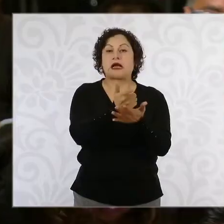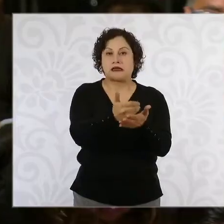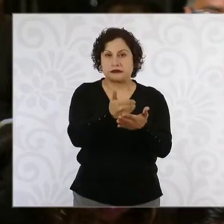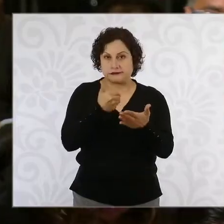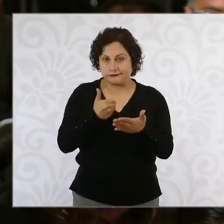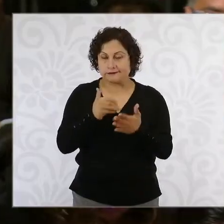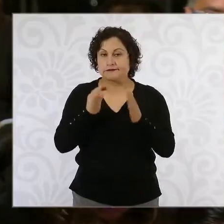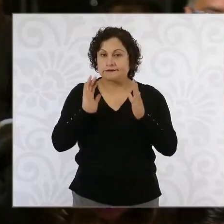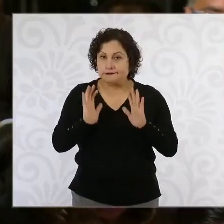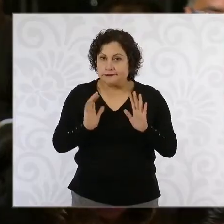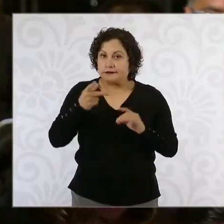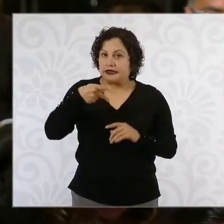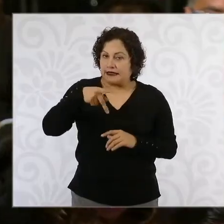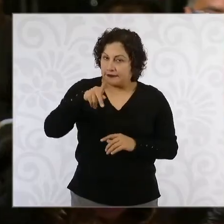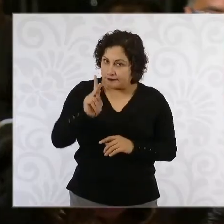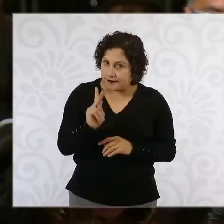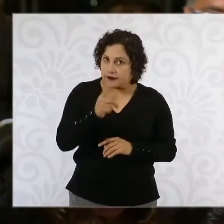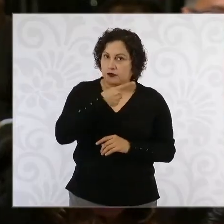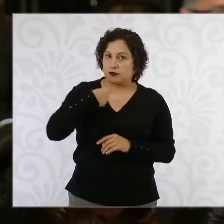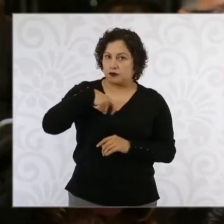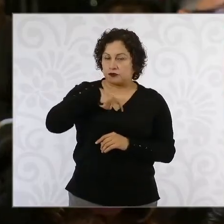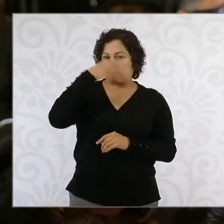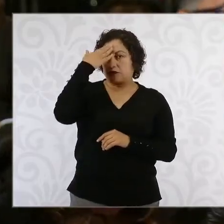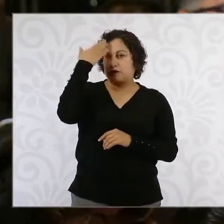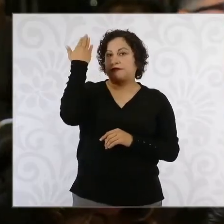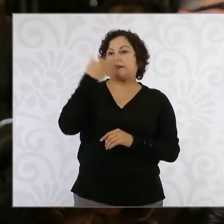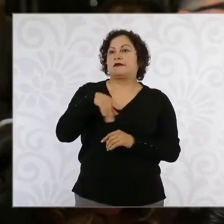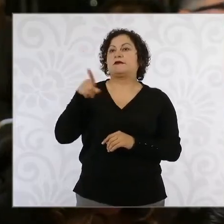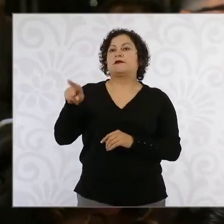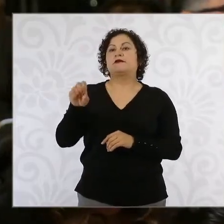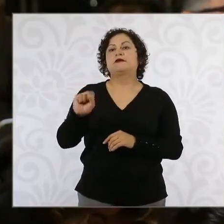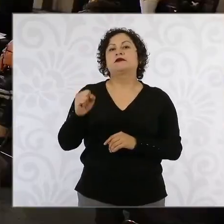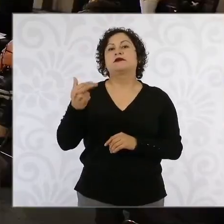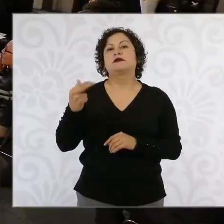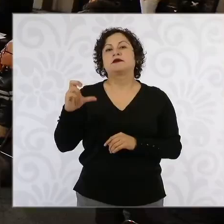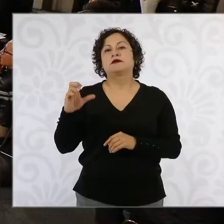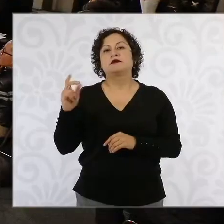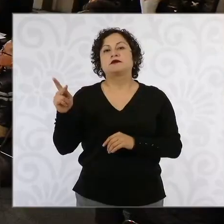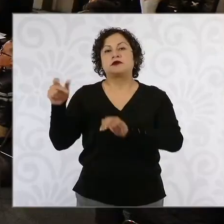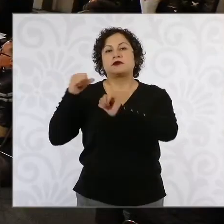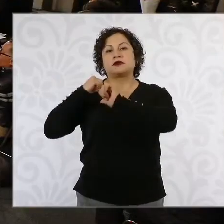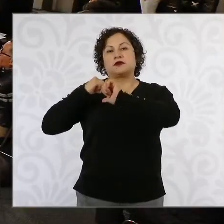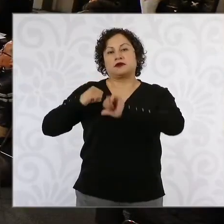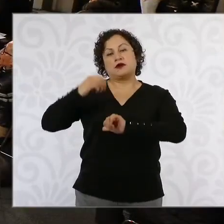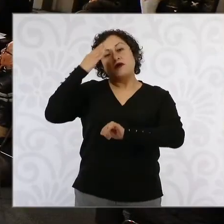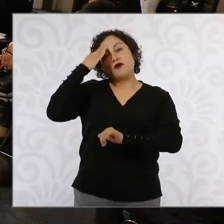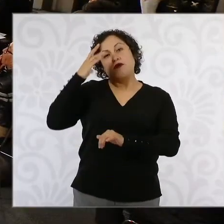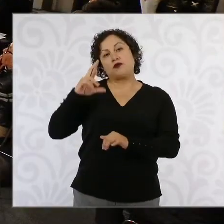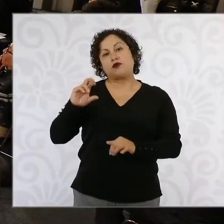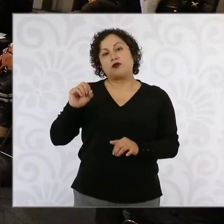presidenta sabemos que la Secretaría de Hacienda al frente de Rogelio Ramírez de la O mandó el